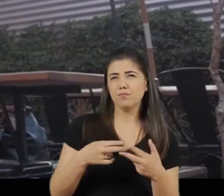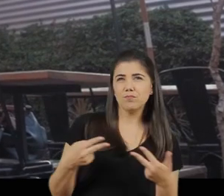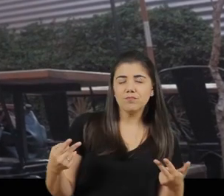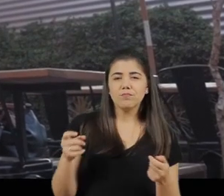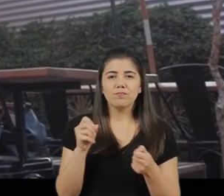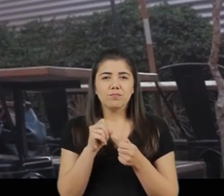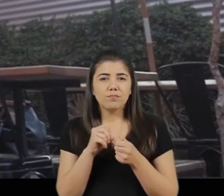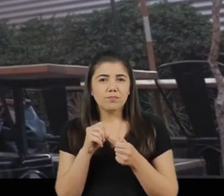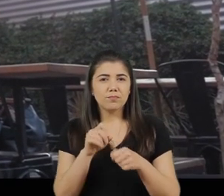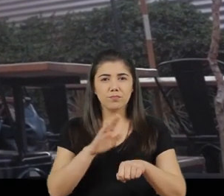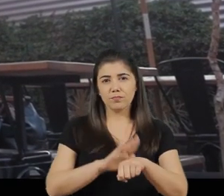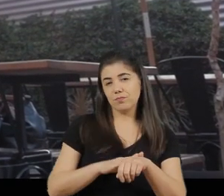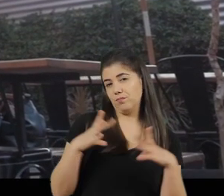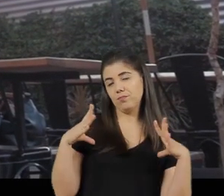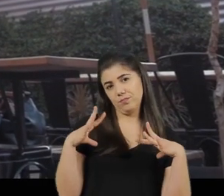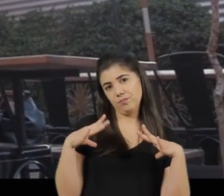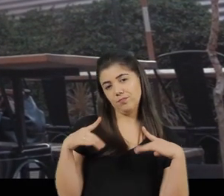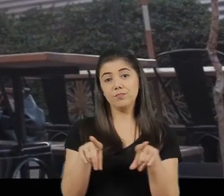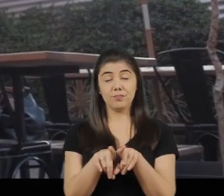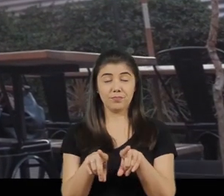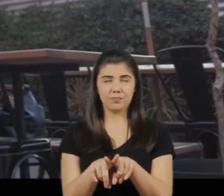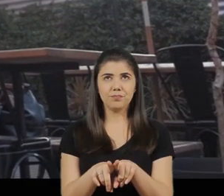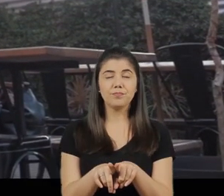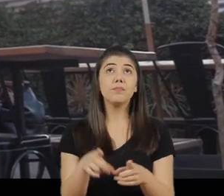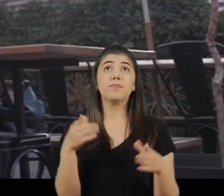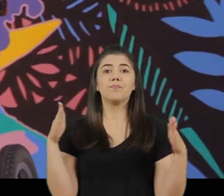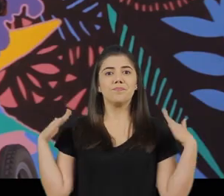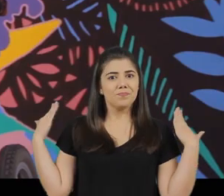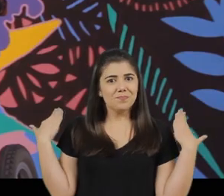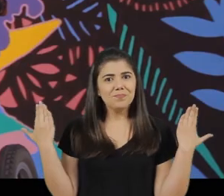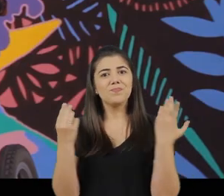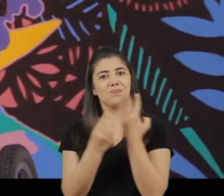uma passeada no campus, mas quando é de manhã, que não tem muitas pessoas, que eu não